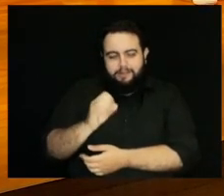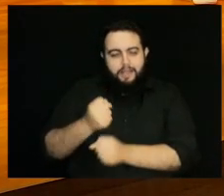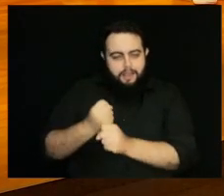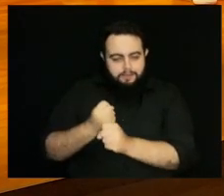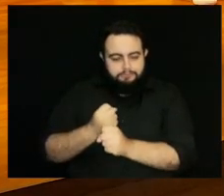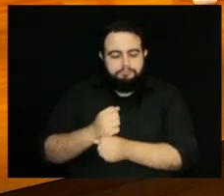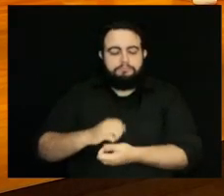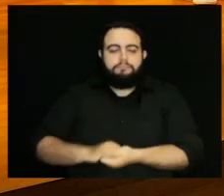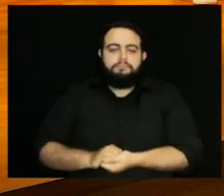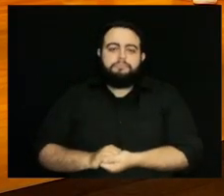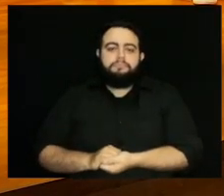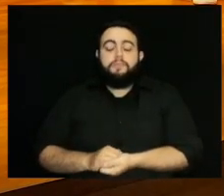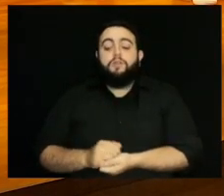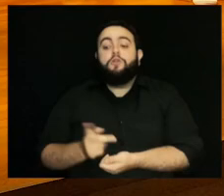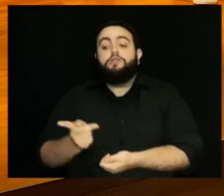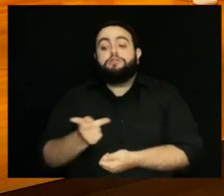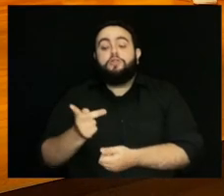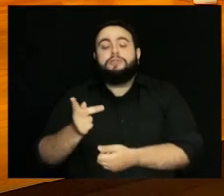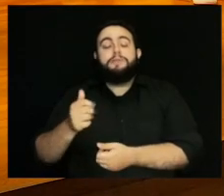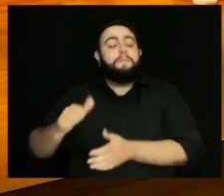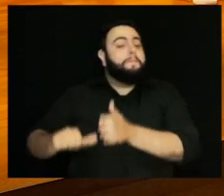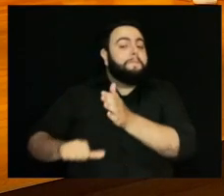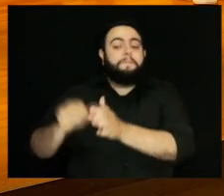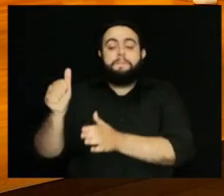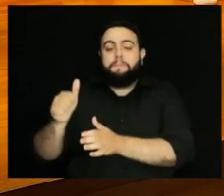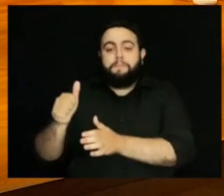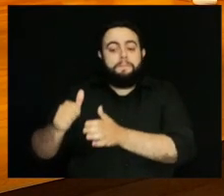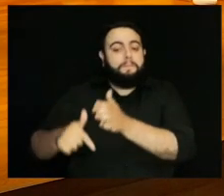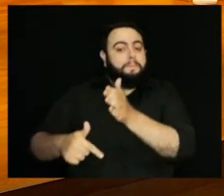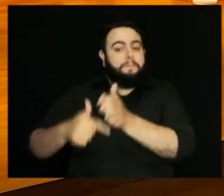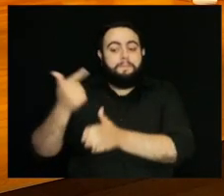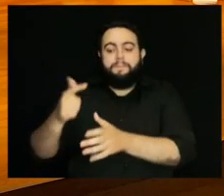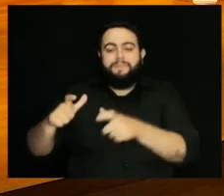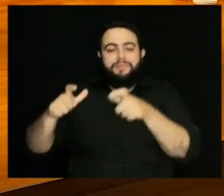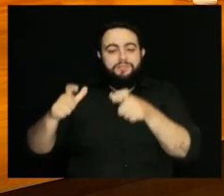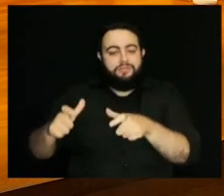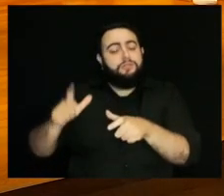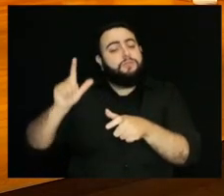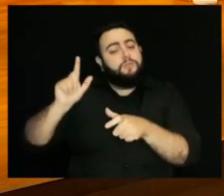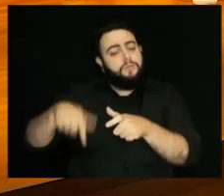dela que ela gravou eram ainda discos coordenados pela gravadora porque queriam lançar ela como